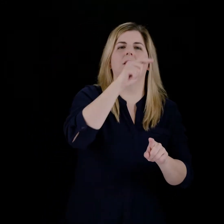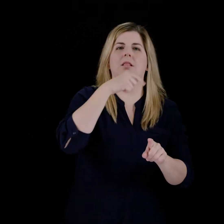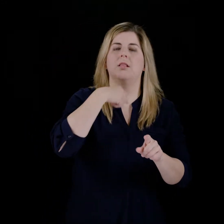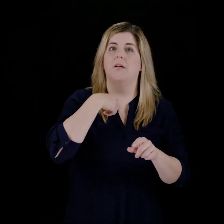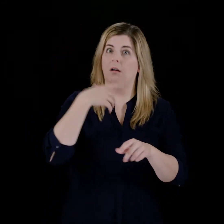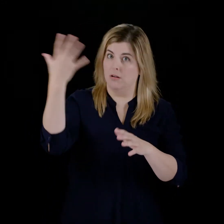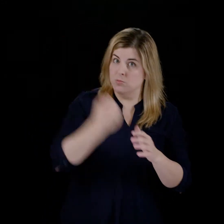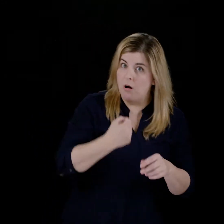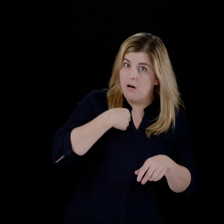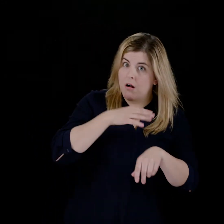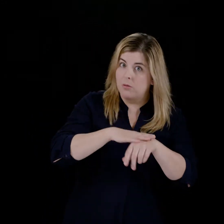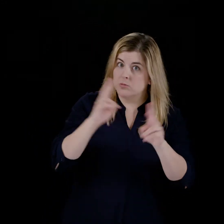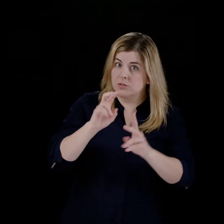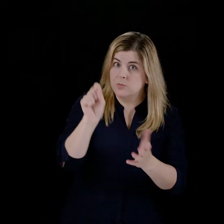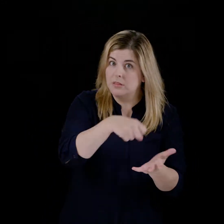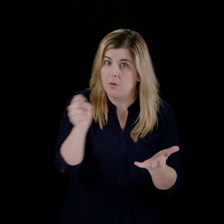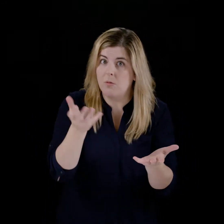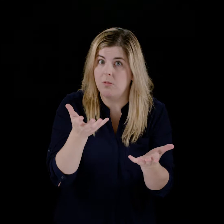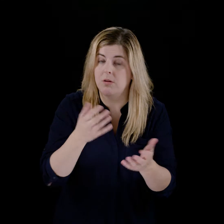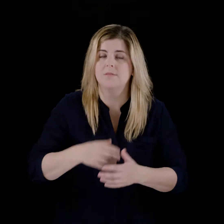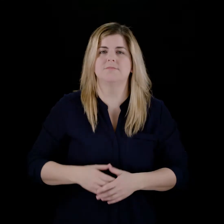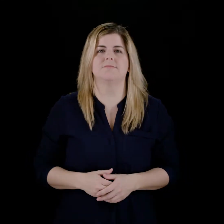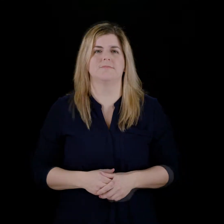ou un autre territoire du Canada?